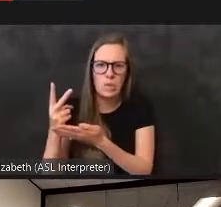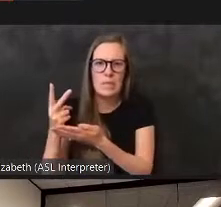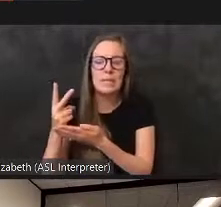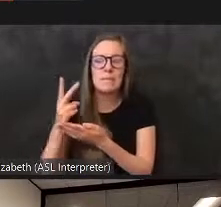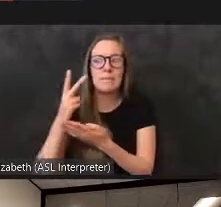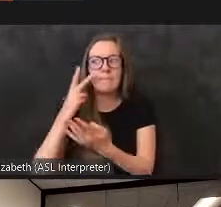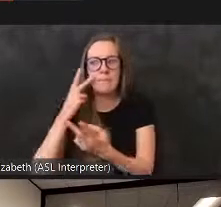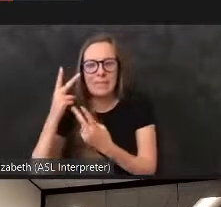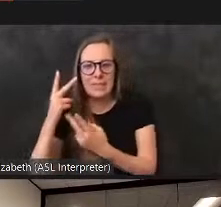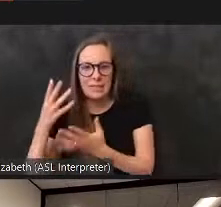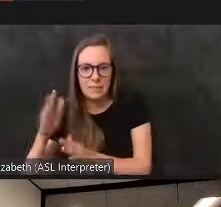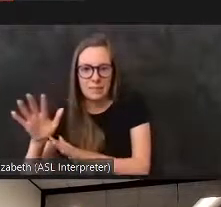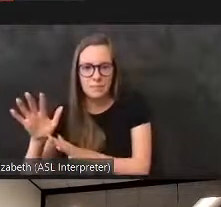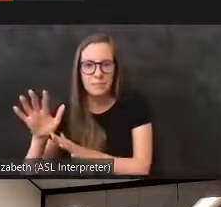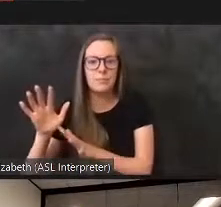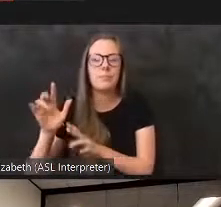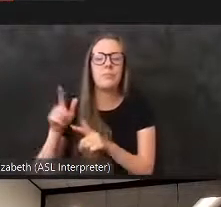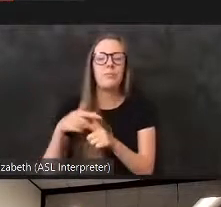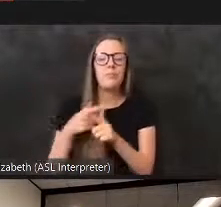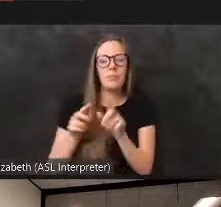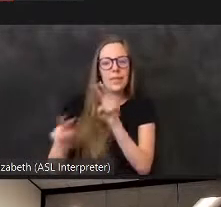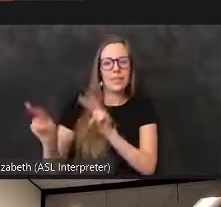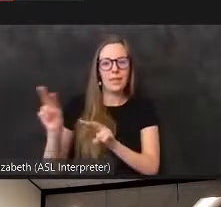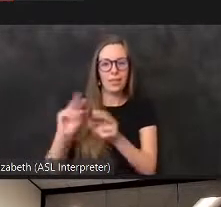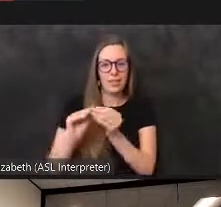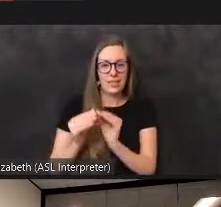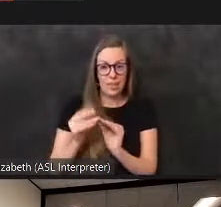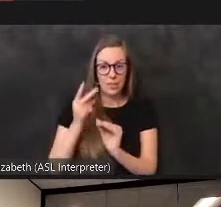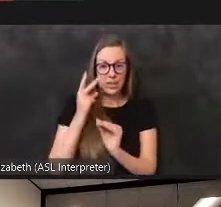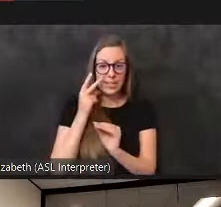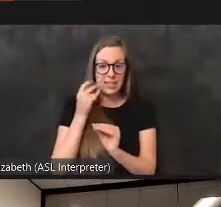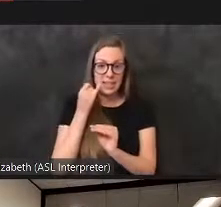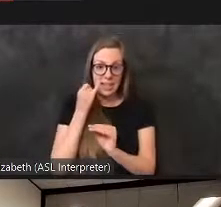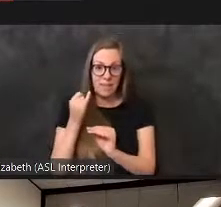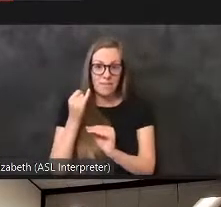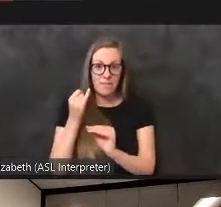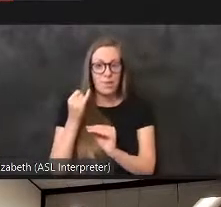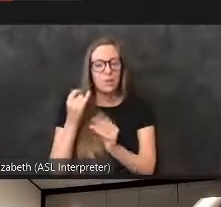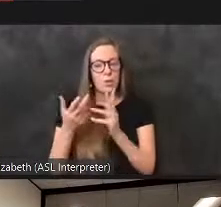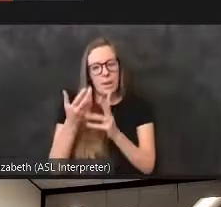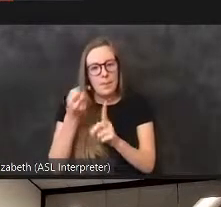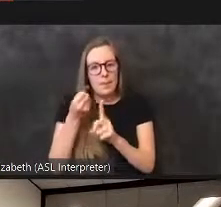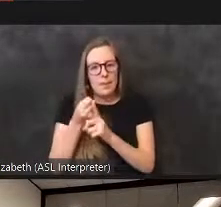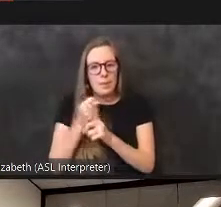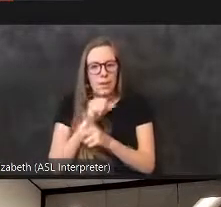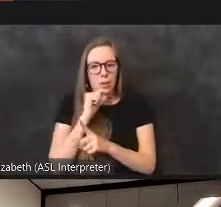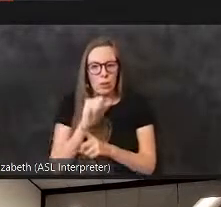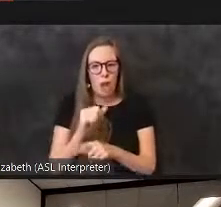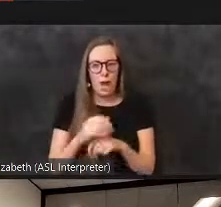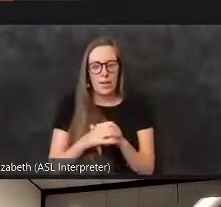Y después, como ustedes sabrán tomar y ver los datos, ya sea que si hay un impacto